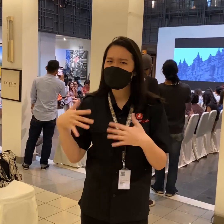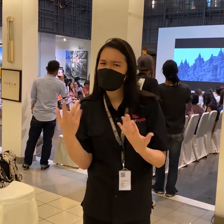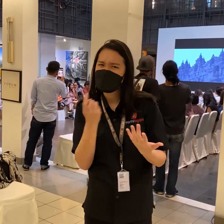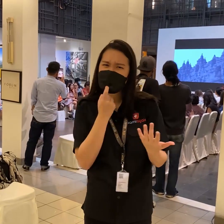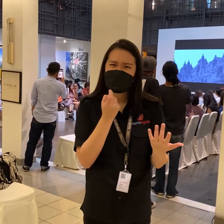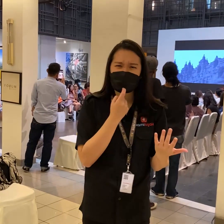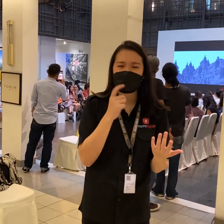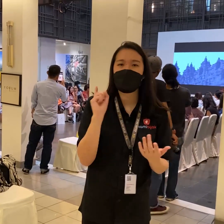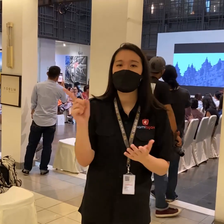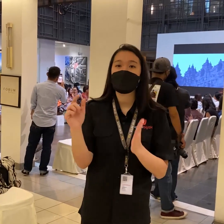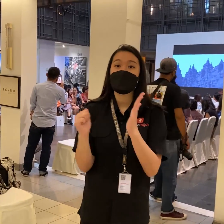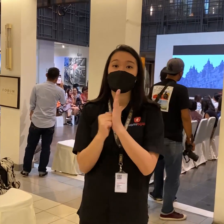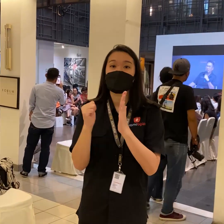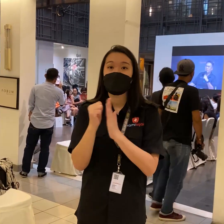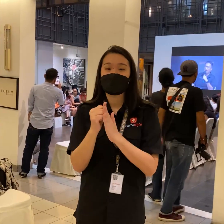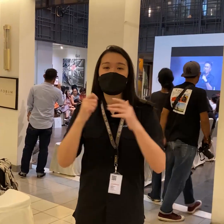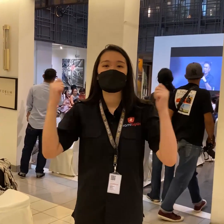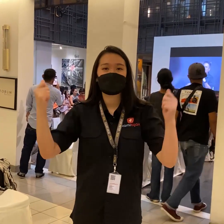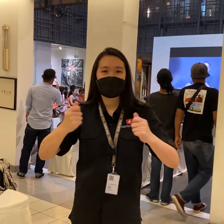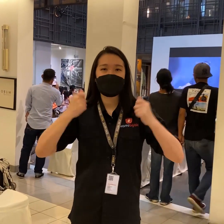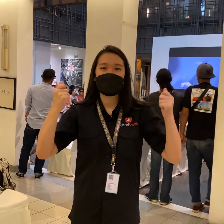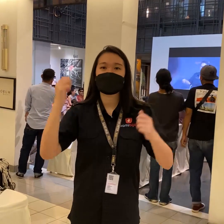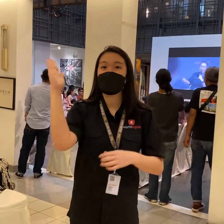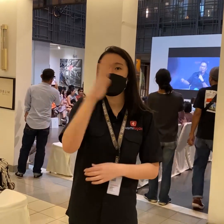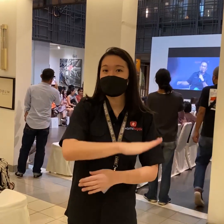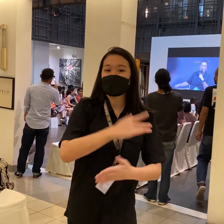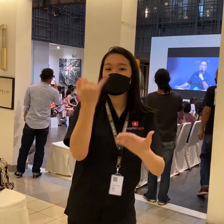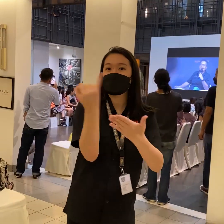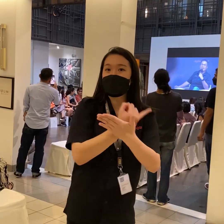Saat ini sedang berlangsung acara